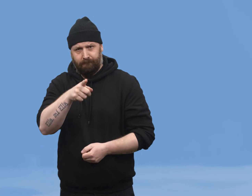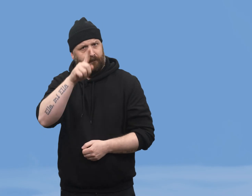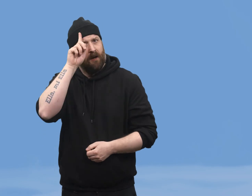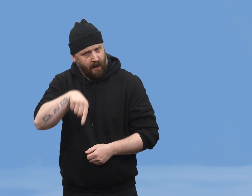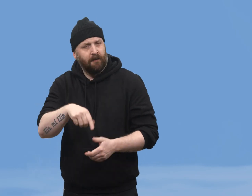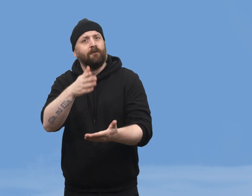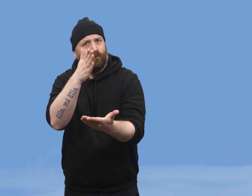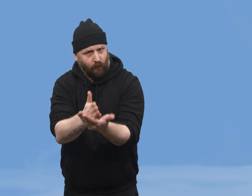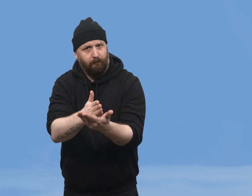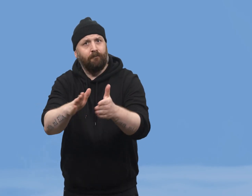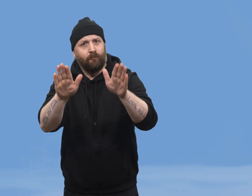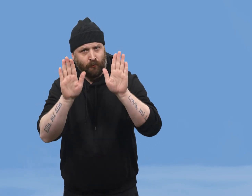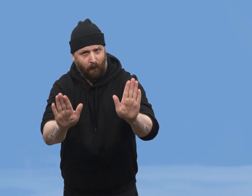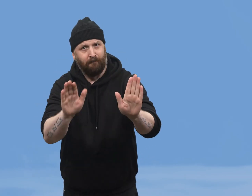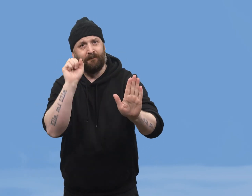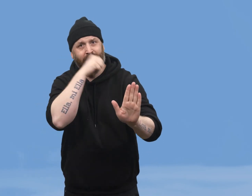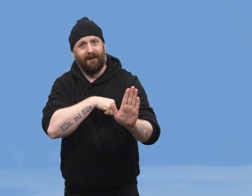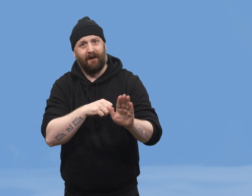Du kan være med på å stoppe svindlerne.